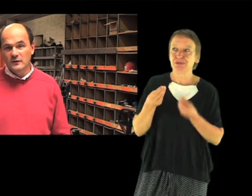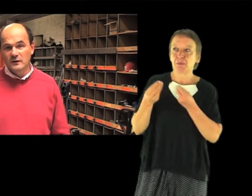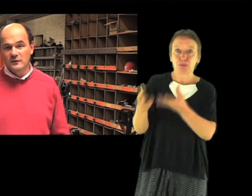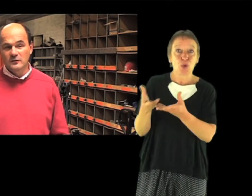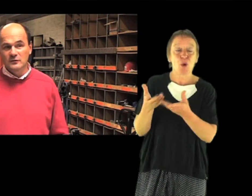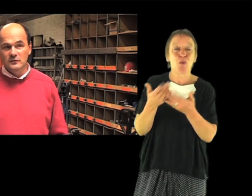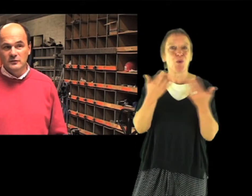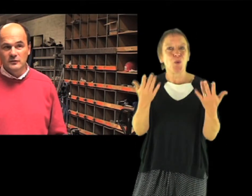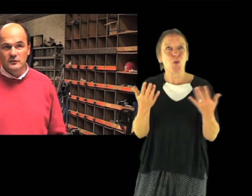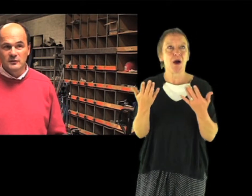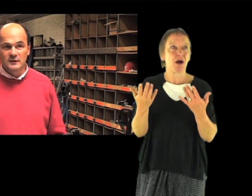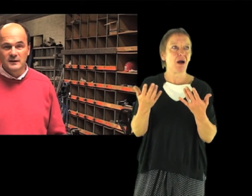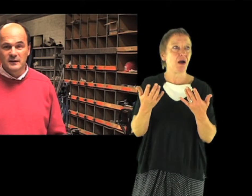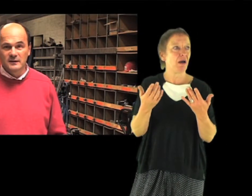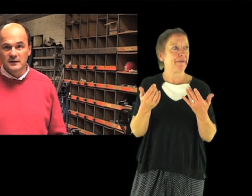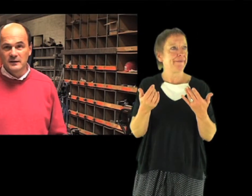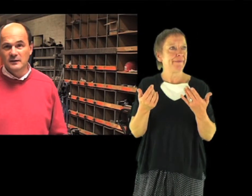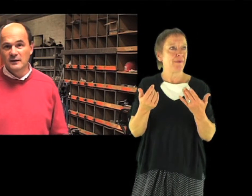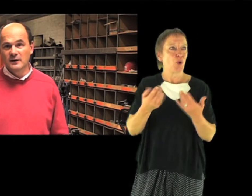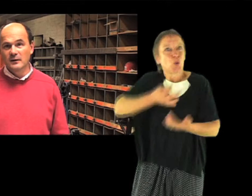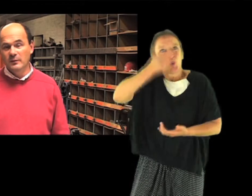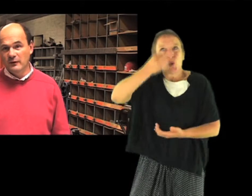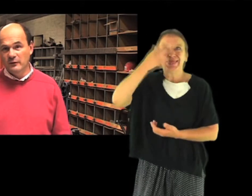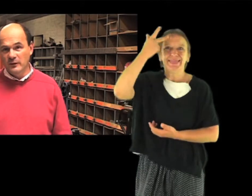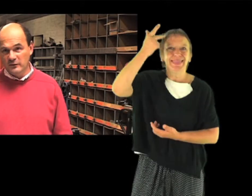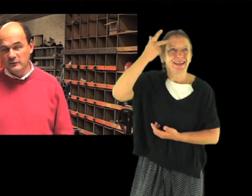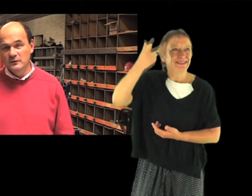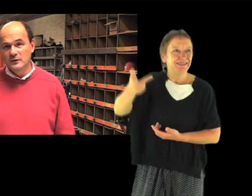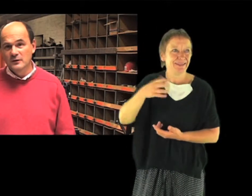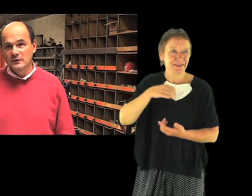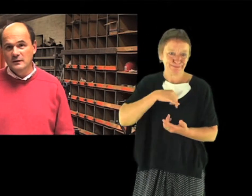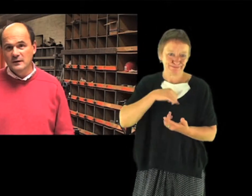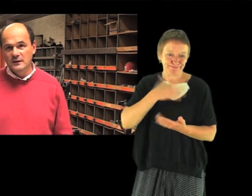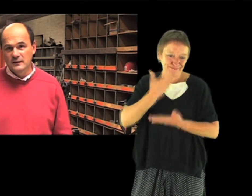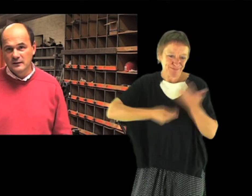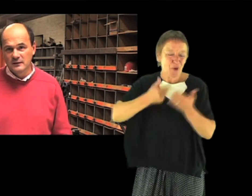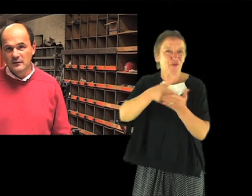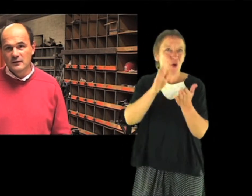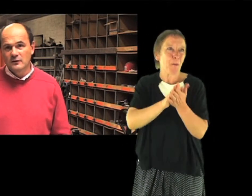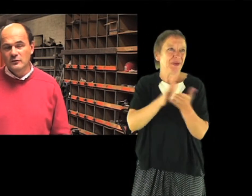Parce que c'est trop technique. Et il n'a pas la formation technique.